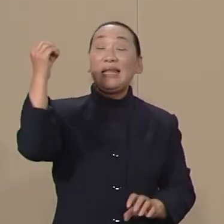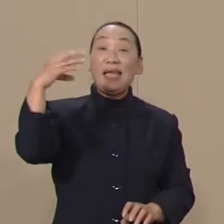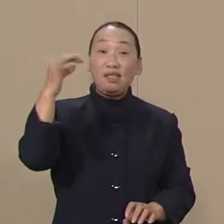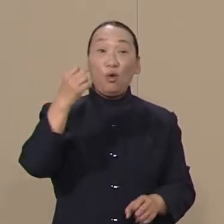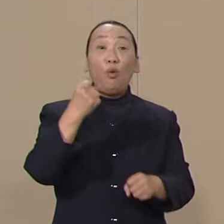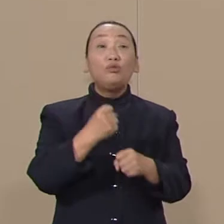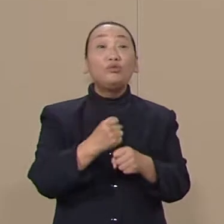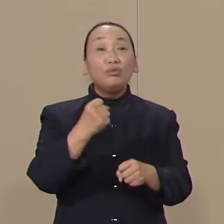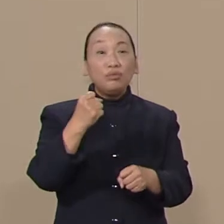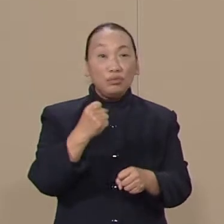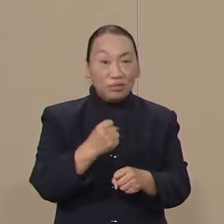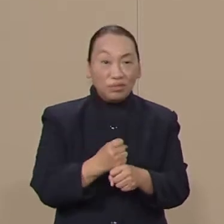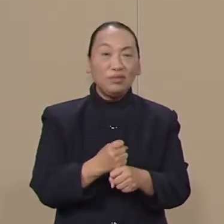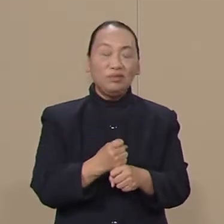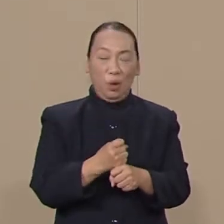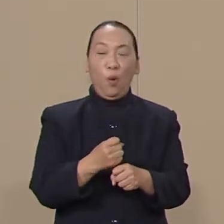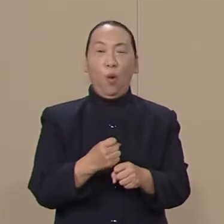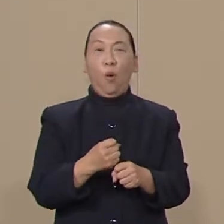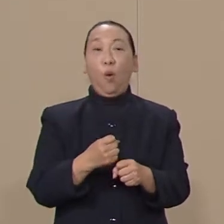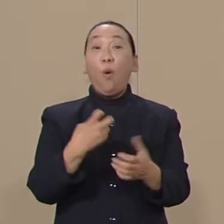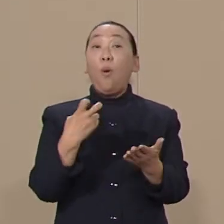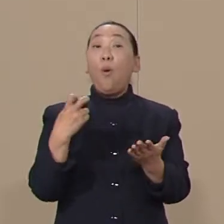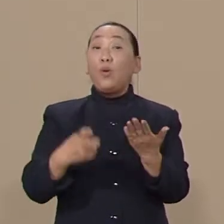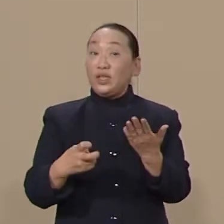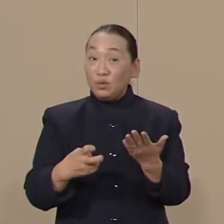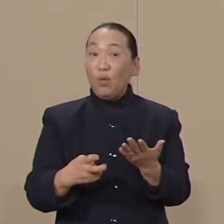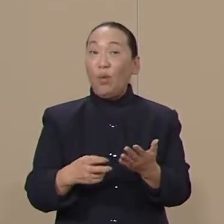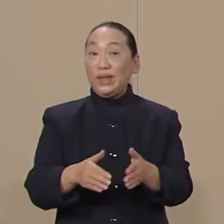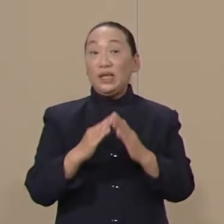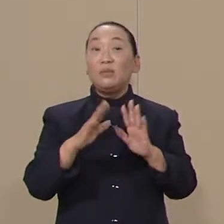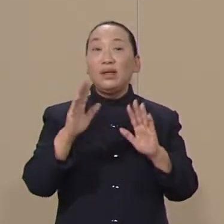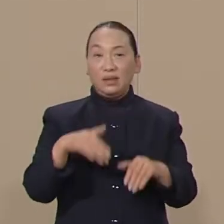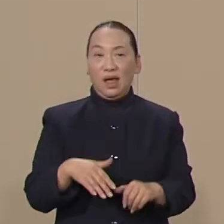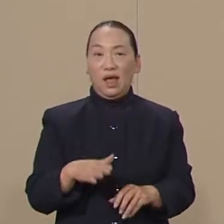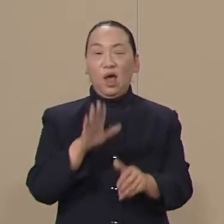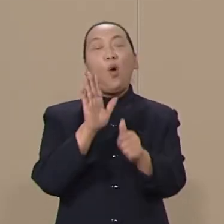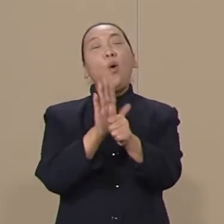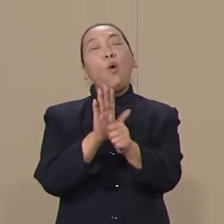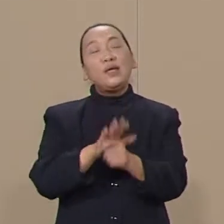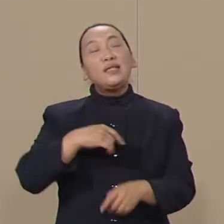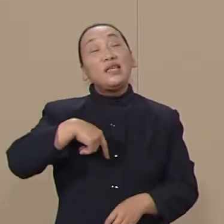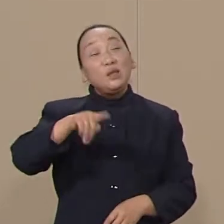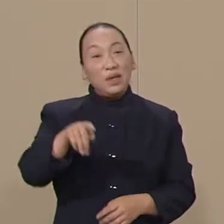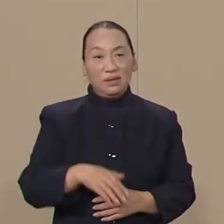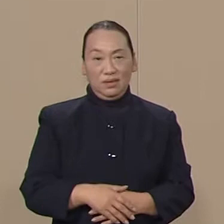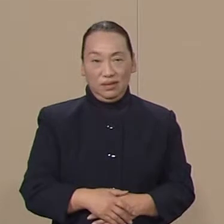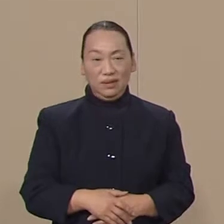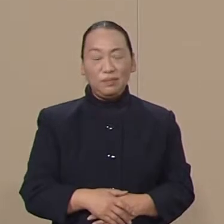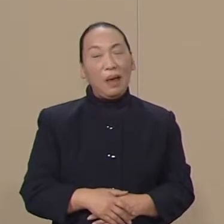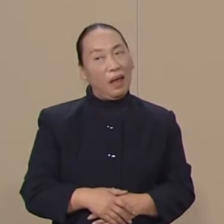これは法律もできました 応援をしていきます で 過渡的には 天然ガスコンバインドなどで